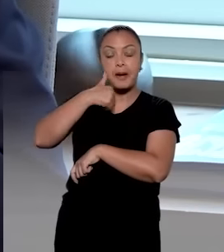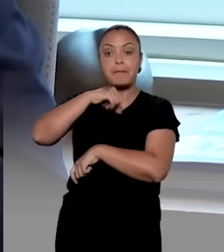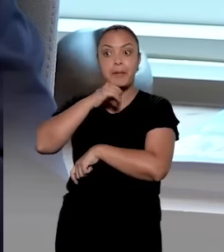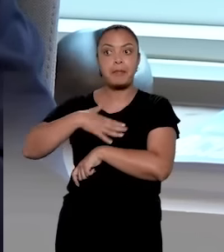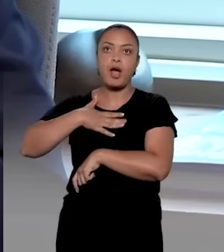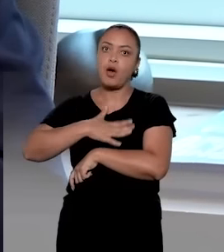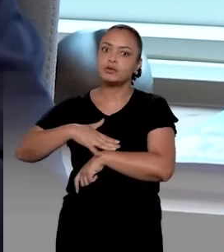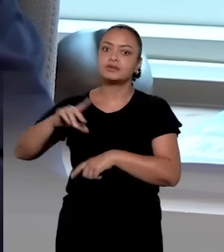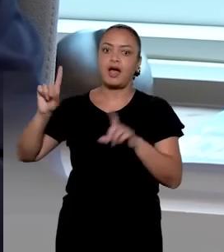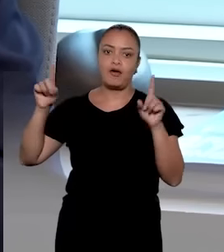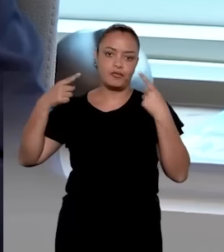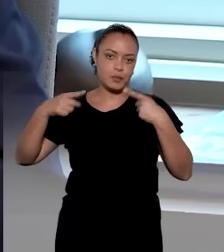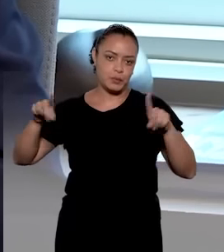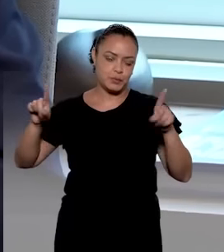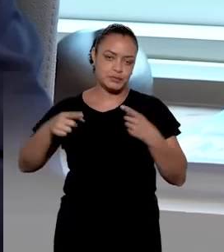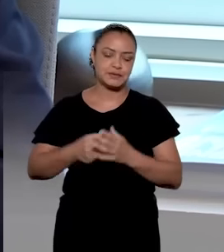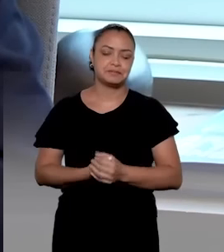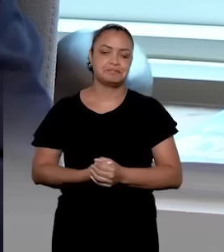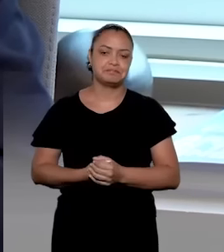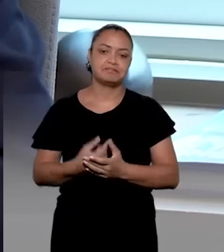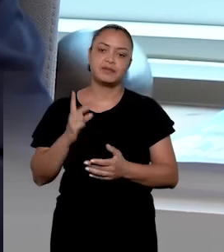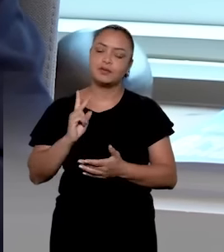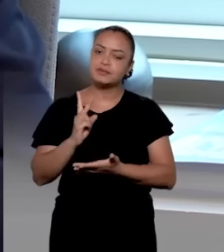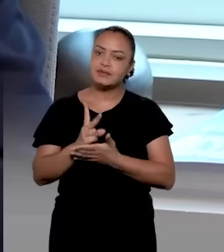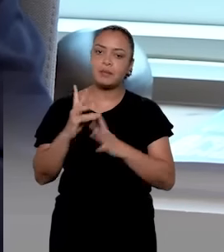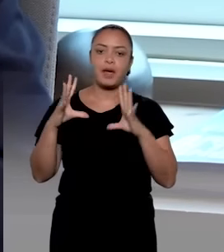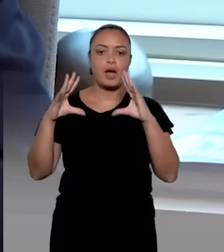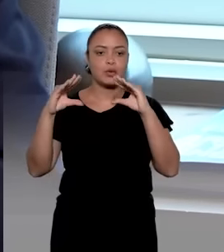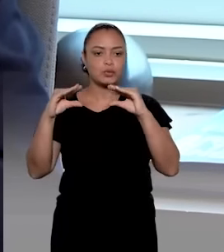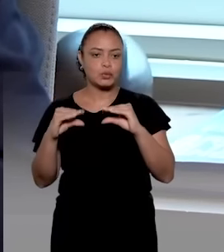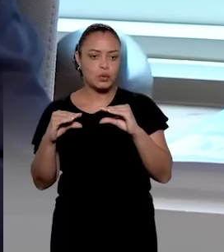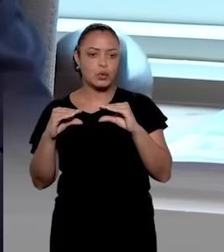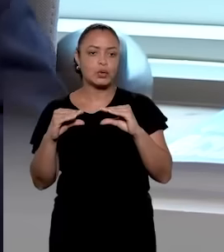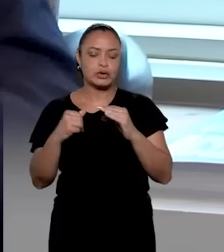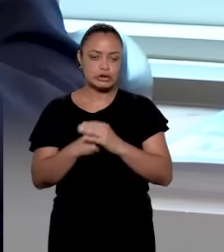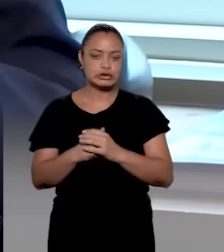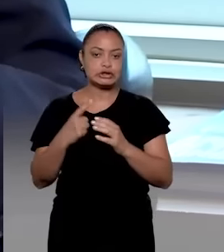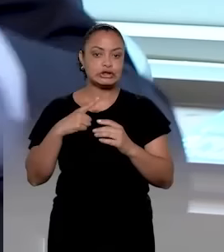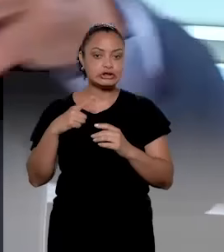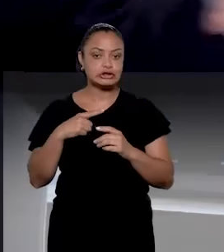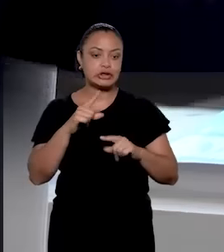e minha mãe gostavam muito de música. Então, toda noite, antes de ir para a cama, tinha uma vitrola